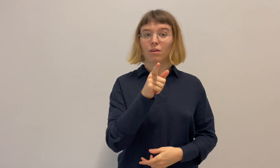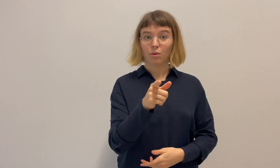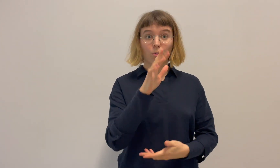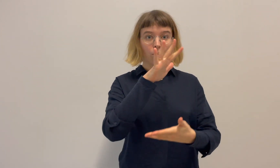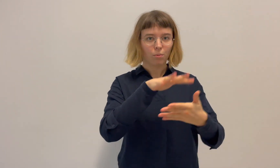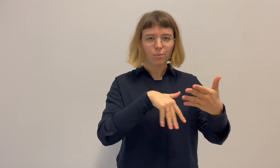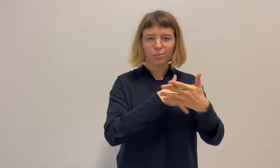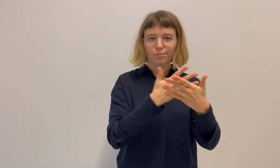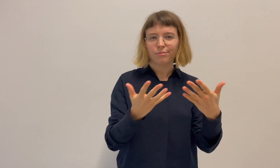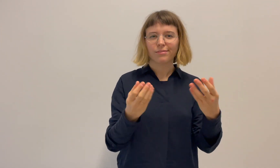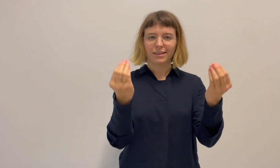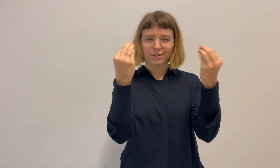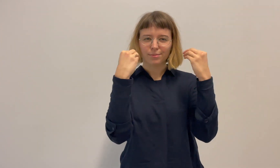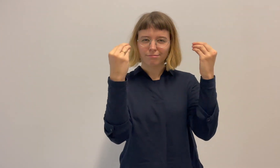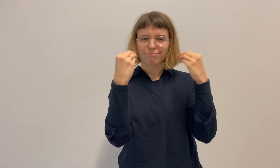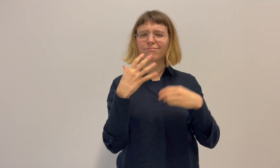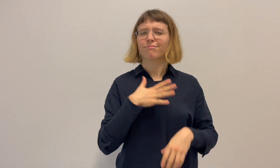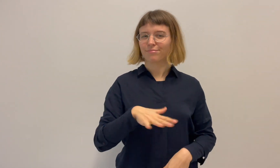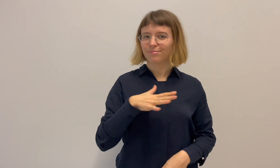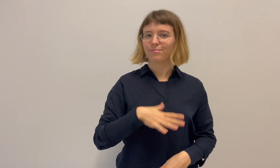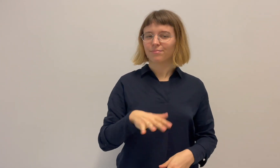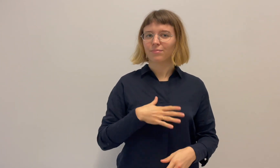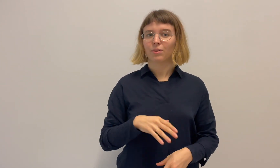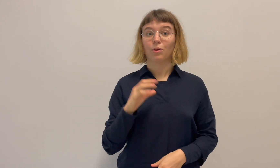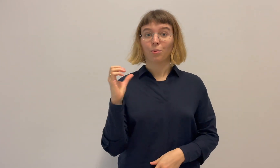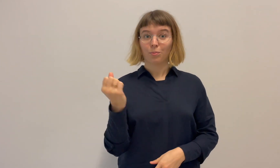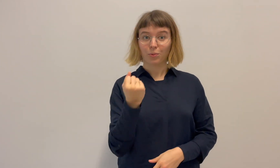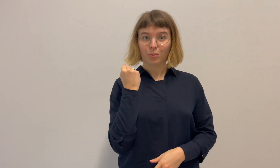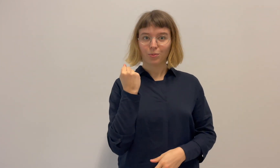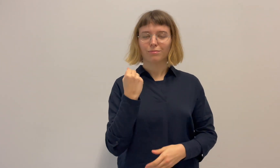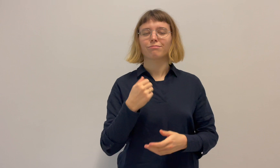Haluatko oppia viittomakieltä? Se onnistuu!